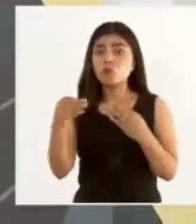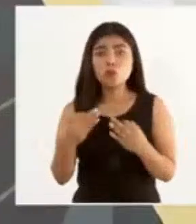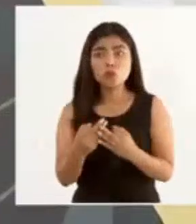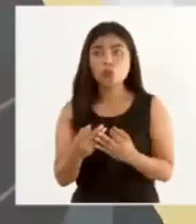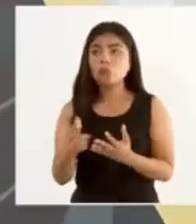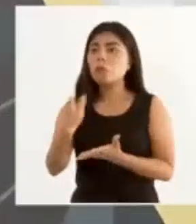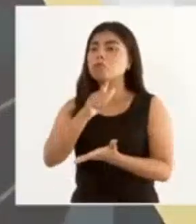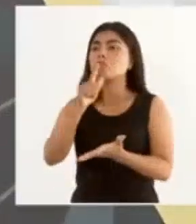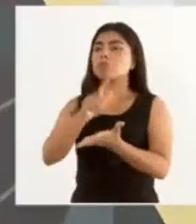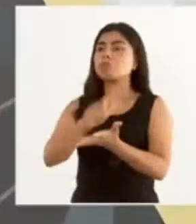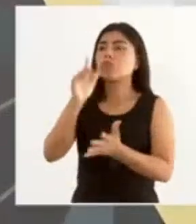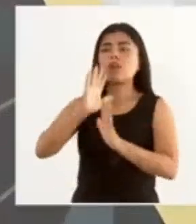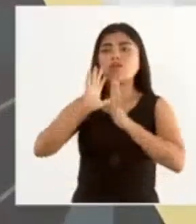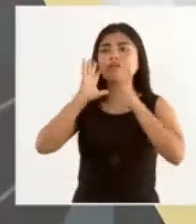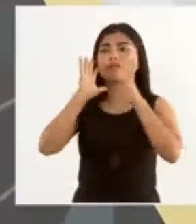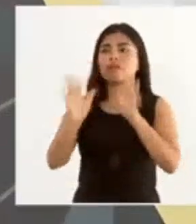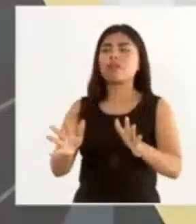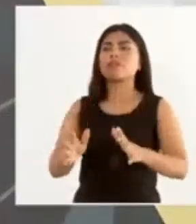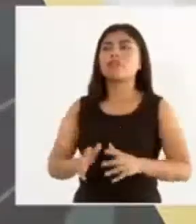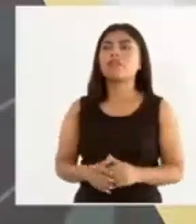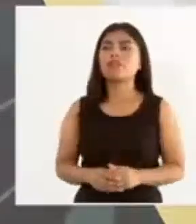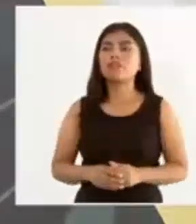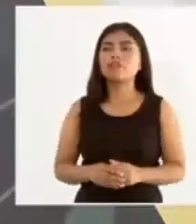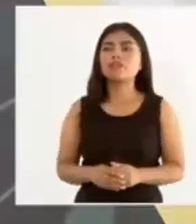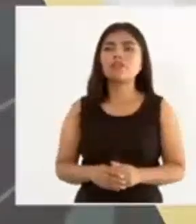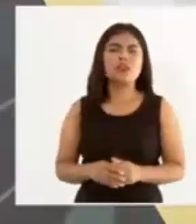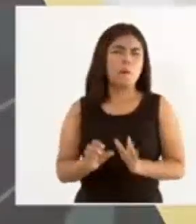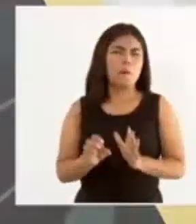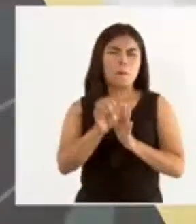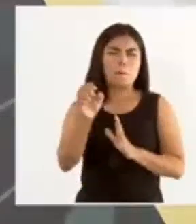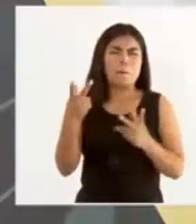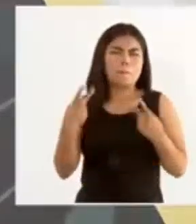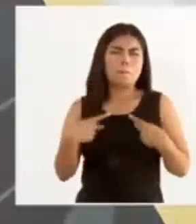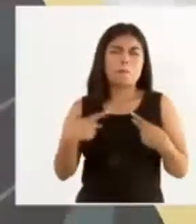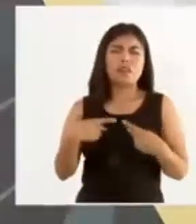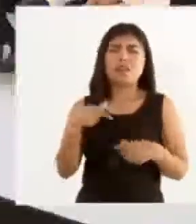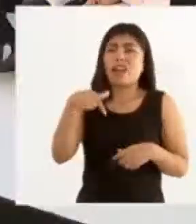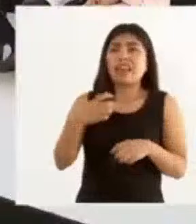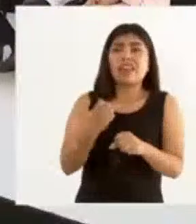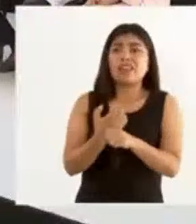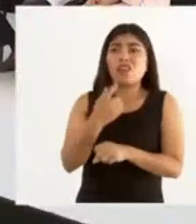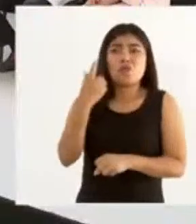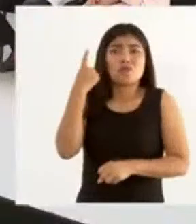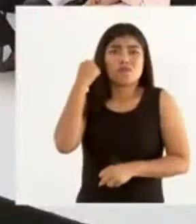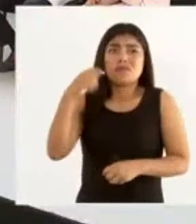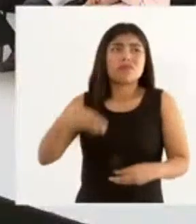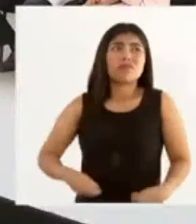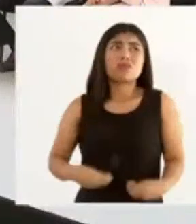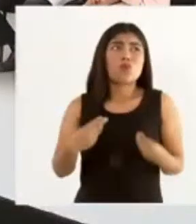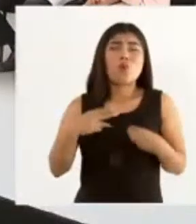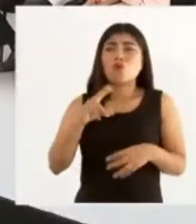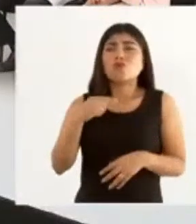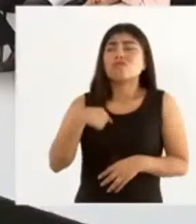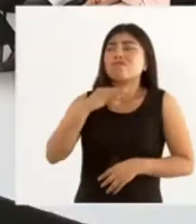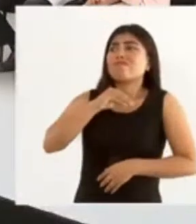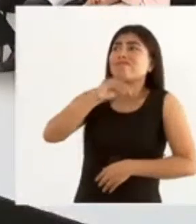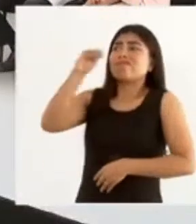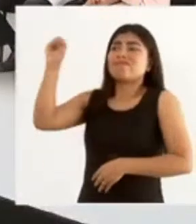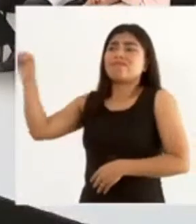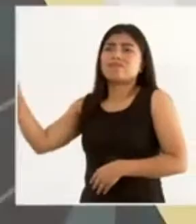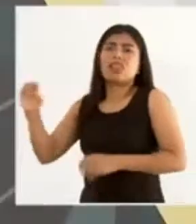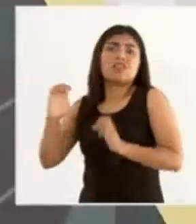No importa si se está en Sonora, si se está en Tabasco, en Yucatán o en la Ciudad de México,